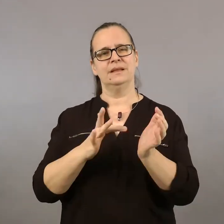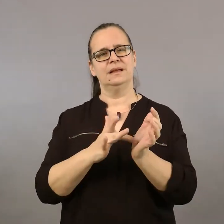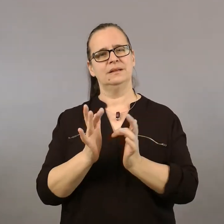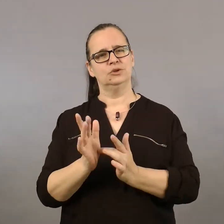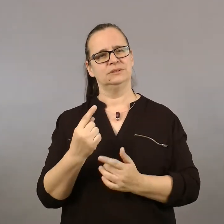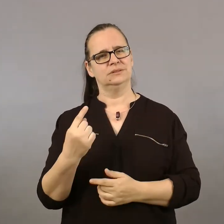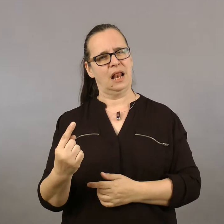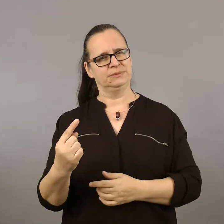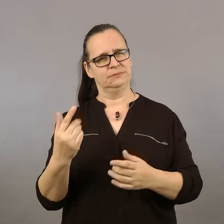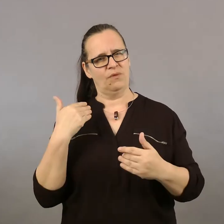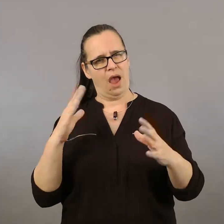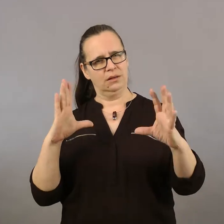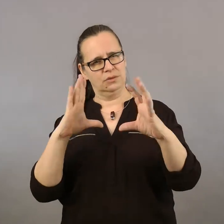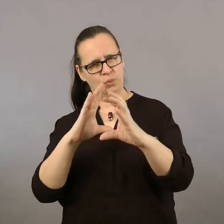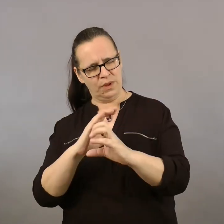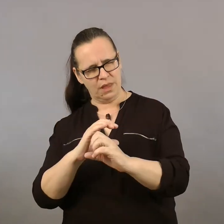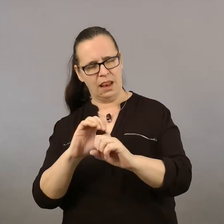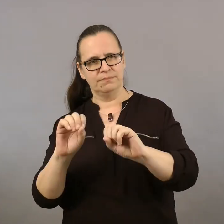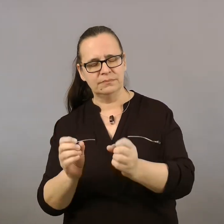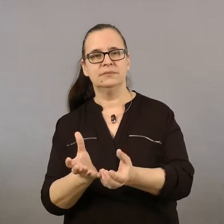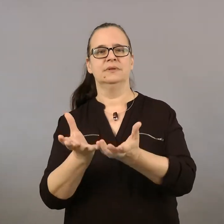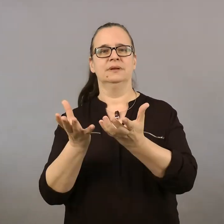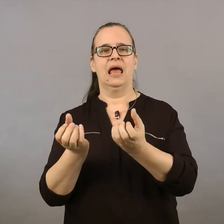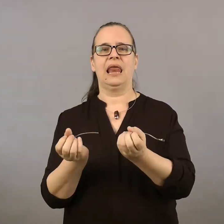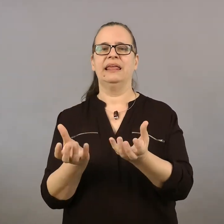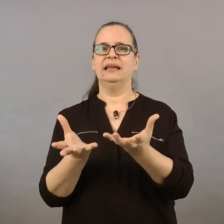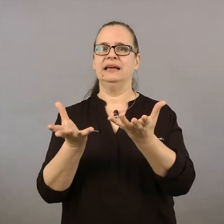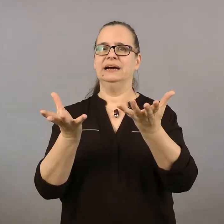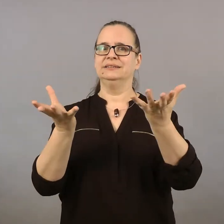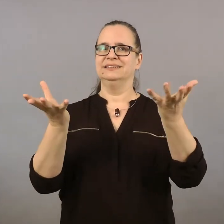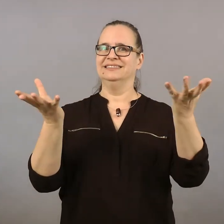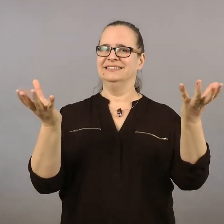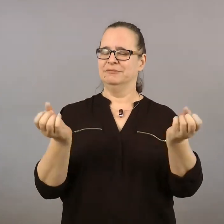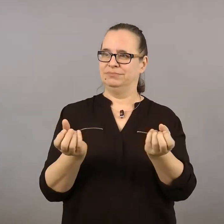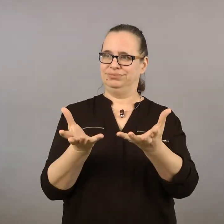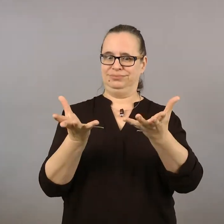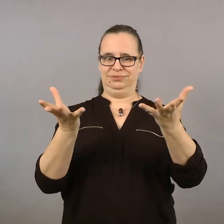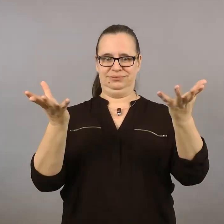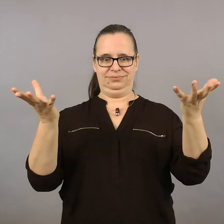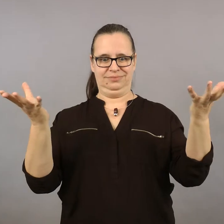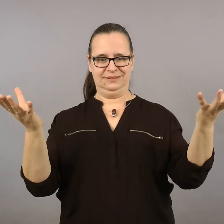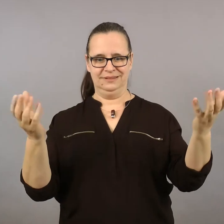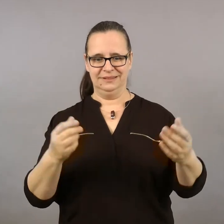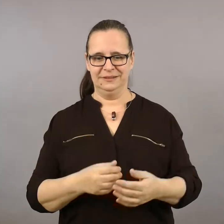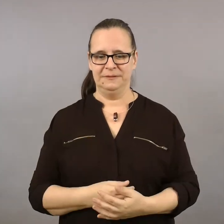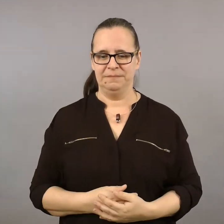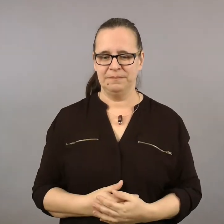Jesus selbst hat das Dunkel erlebt Und dann Helligkeit, Strahlen